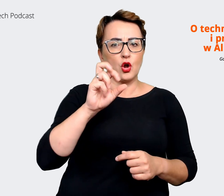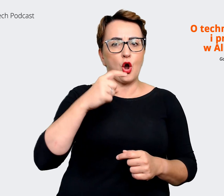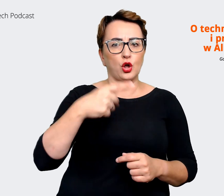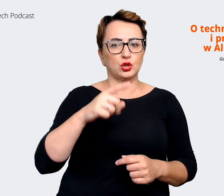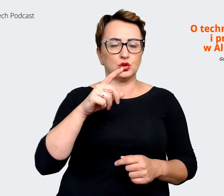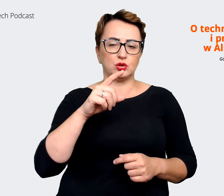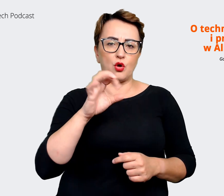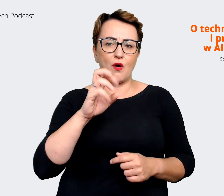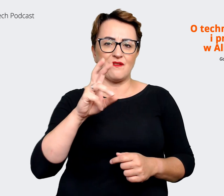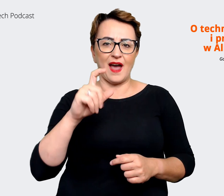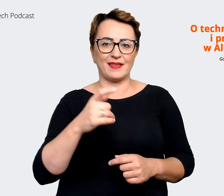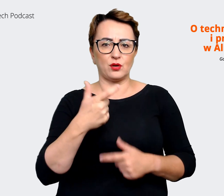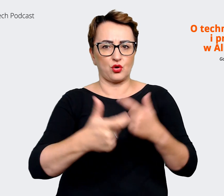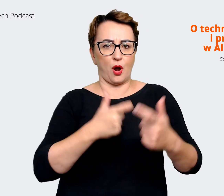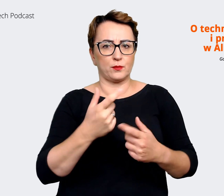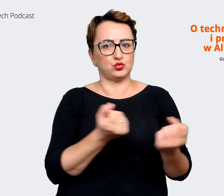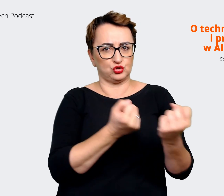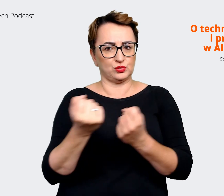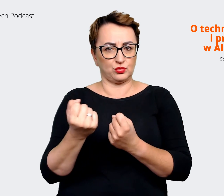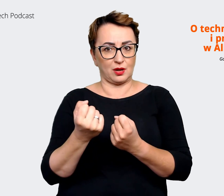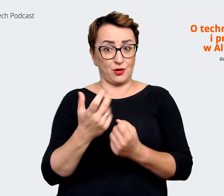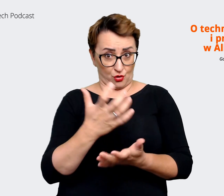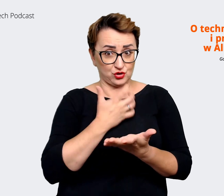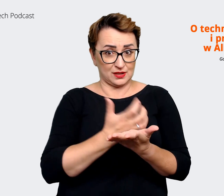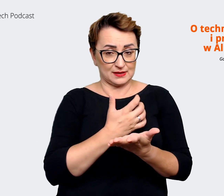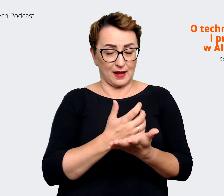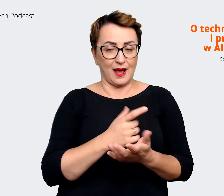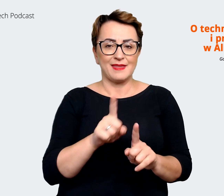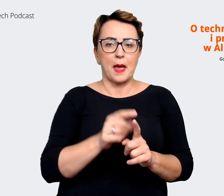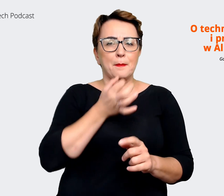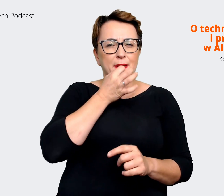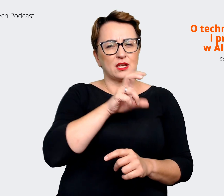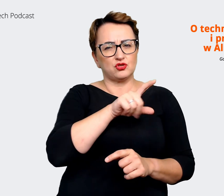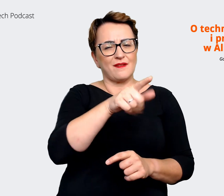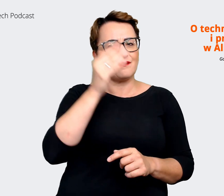utrzymują. Pada też pytanie o to, czy w ogóle wiedzą, do jakiego produktu przychodzą,